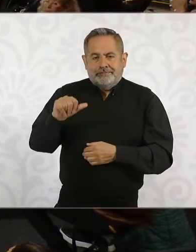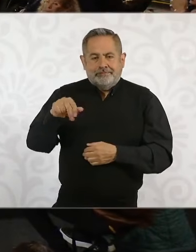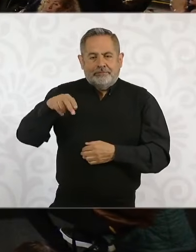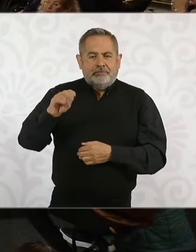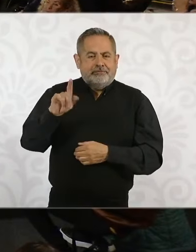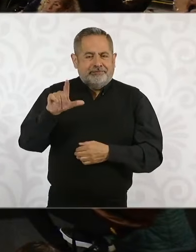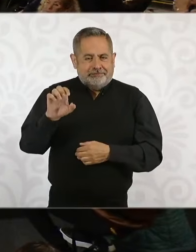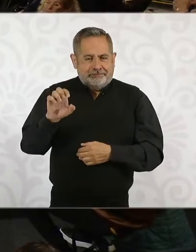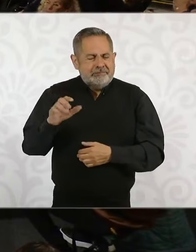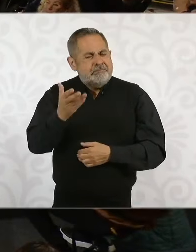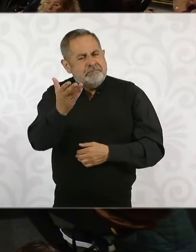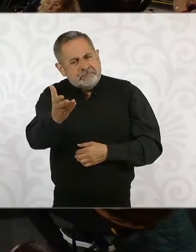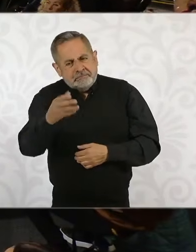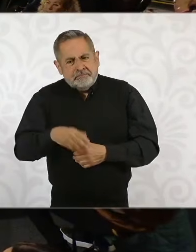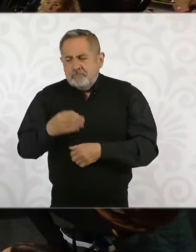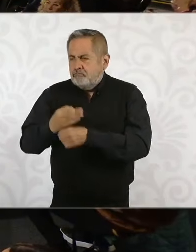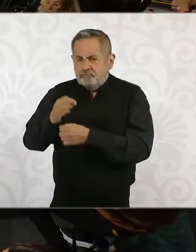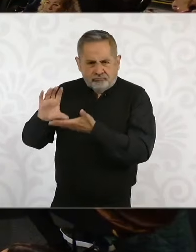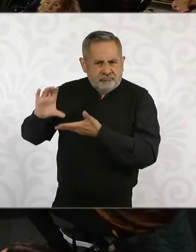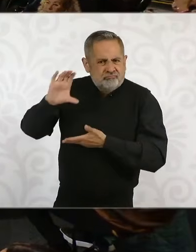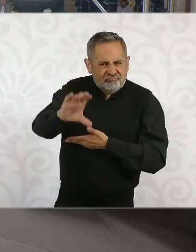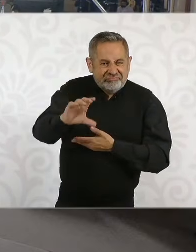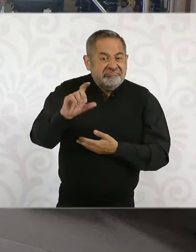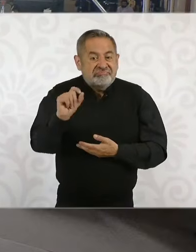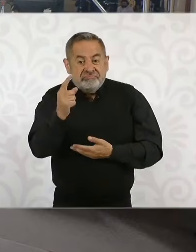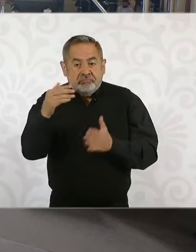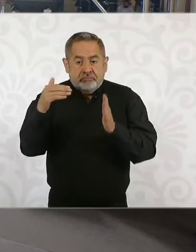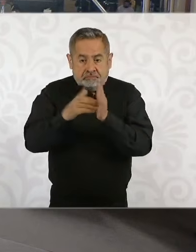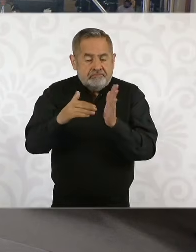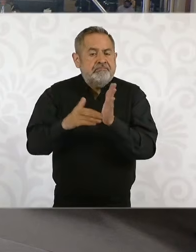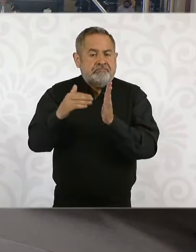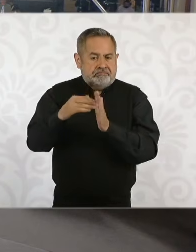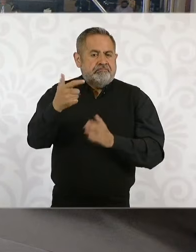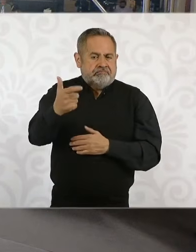Eh, presidenta, con esta inversión que anuncia usted de 21,000 millones de pesos para la los